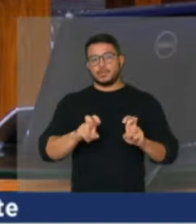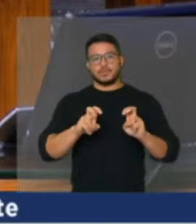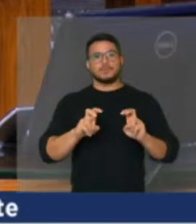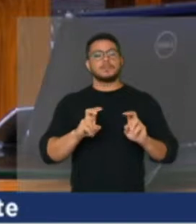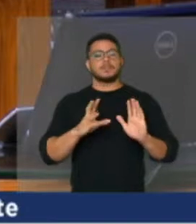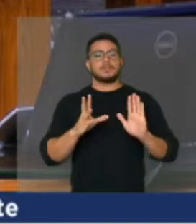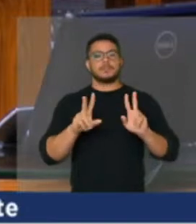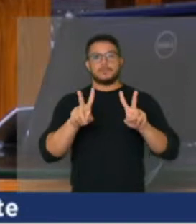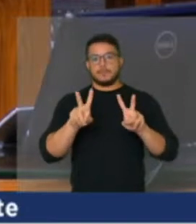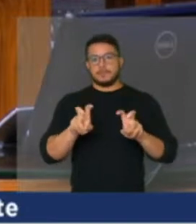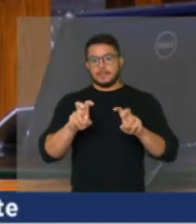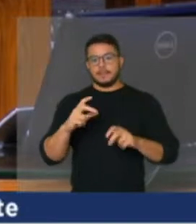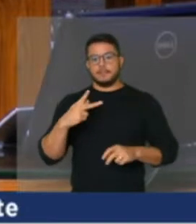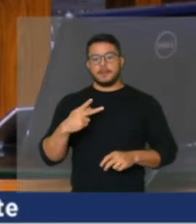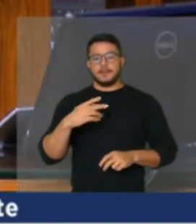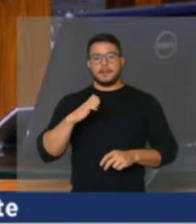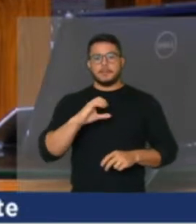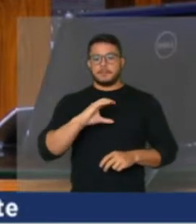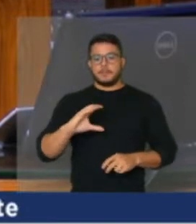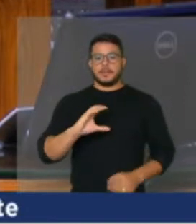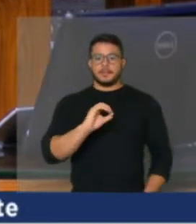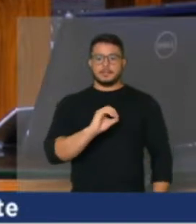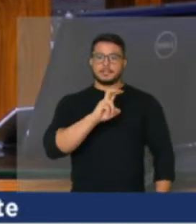PONDERAÇÃO DO DEPUTADO PAULO GANIME, DO DEPUTADO BOHN GASS